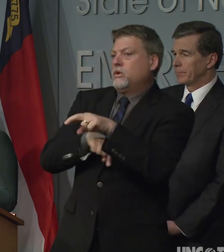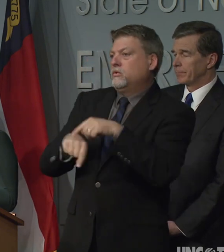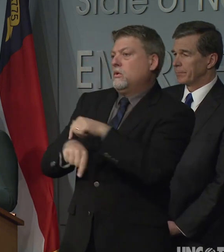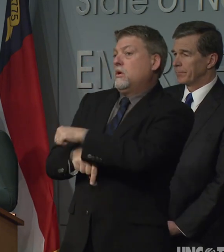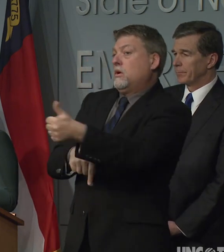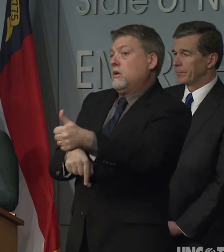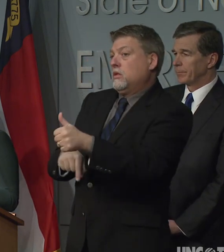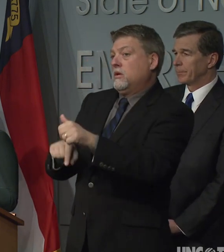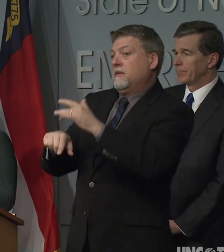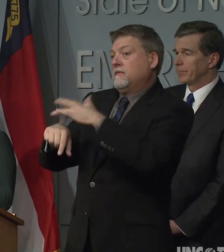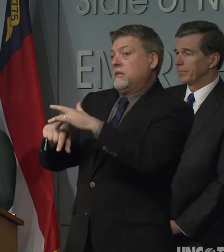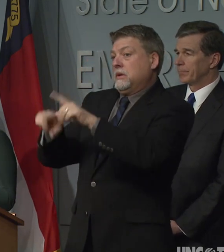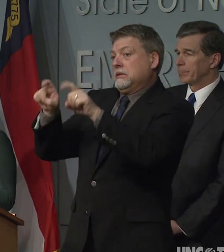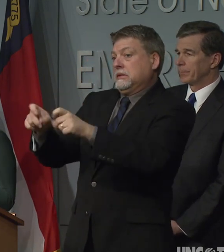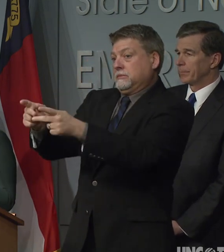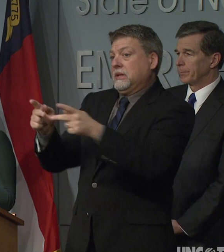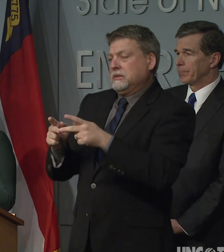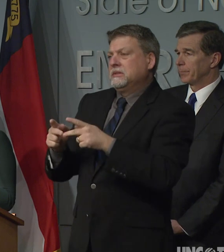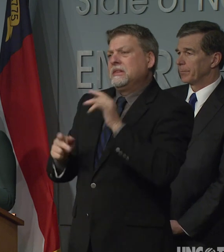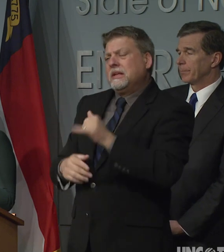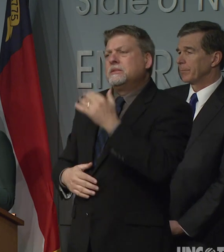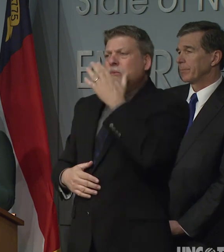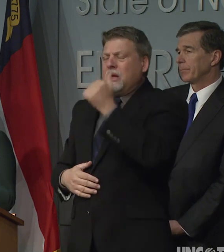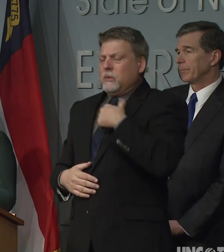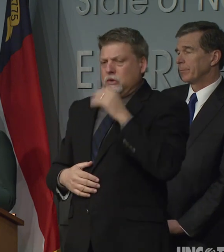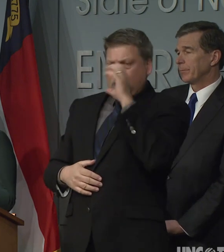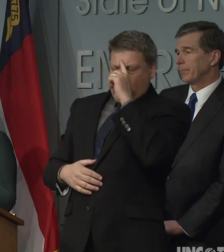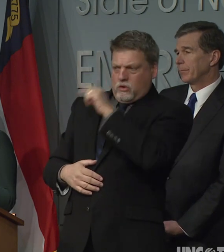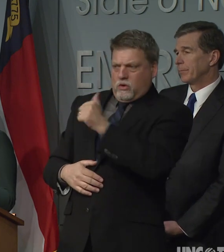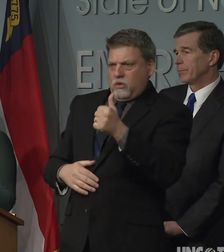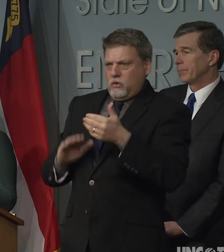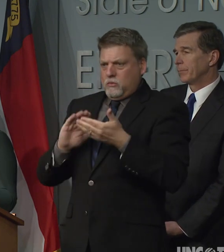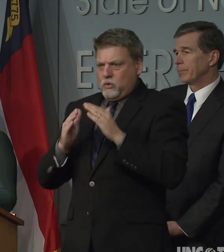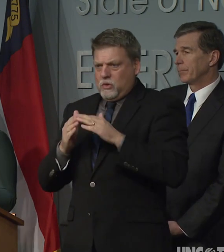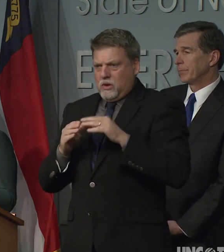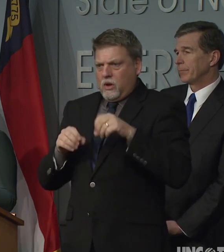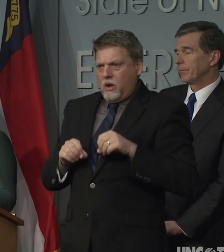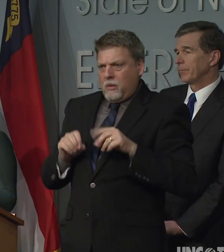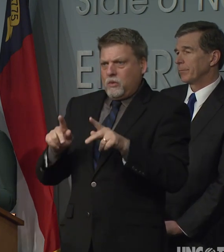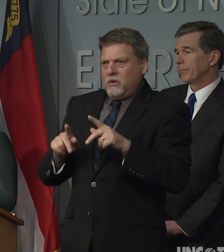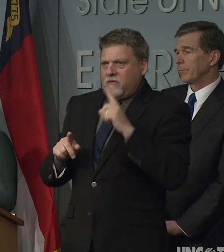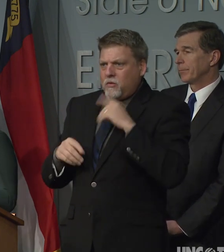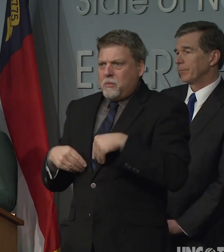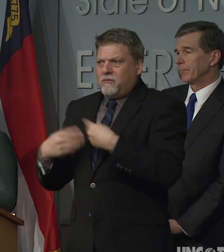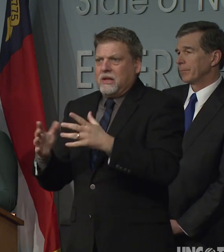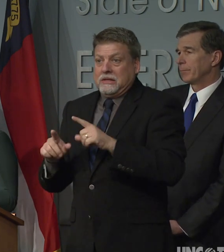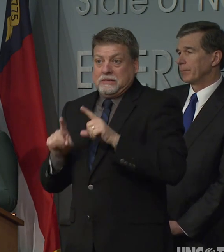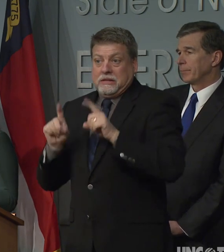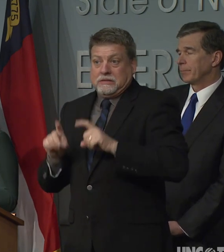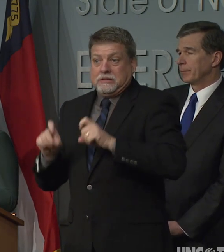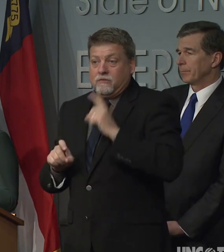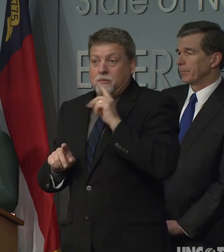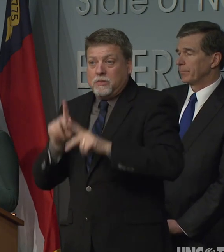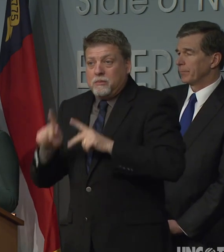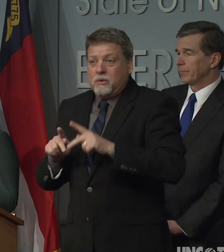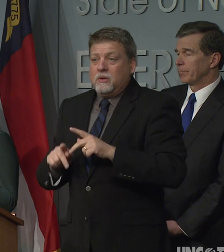bien mandarte a otro sitio donde se hagan pruebas es por eso que estamos viendo otras alternativas INTI sitios